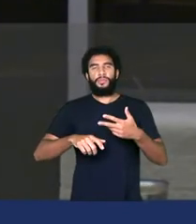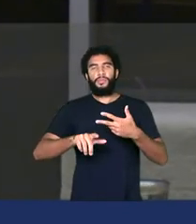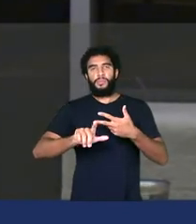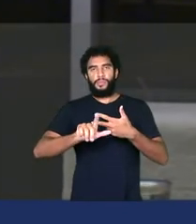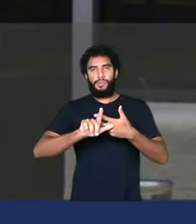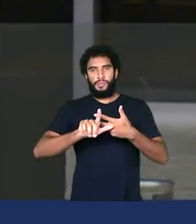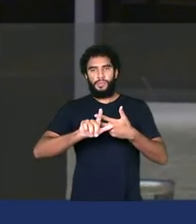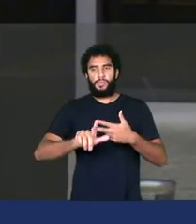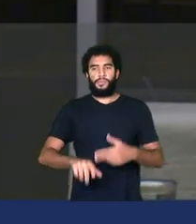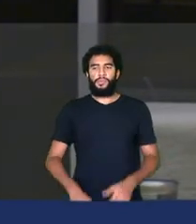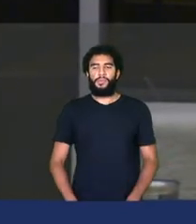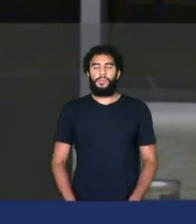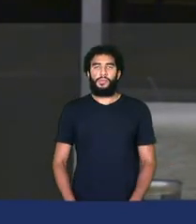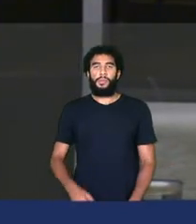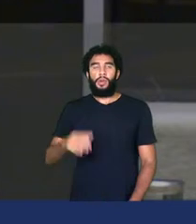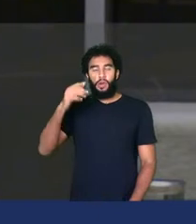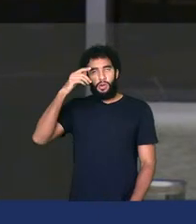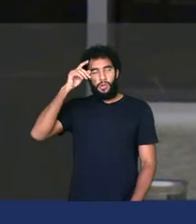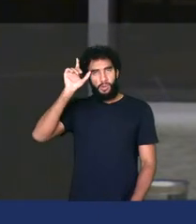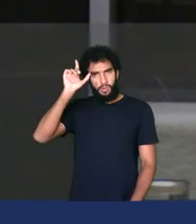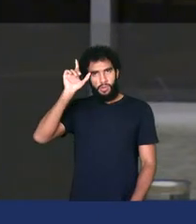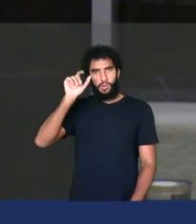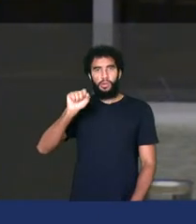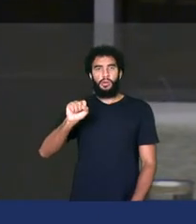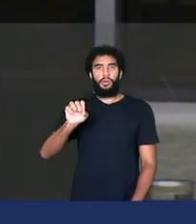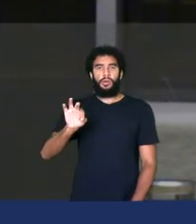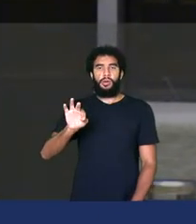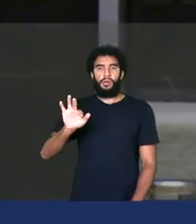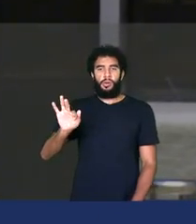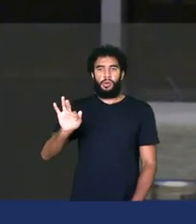LEGISLATIVO. ONTEM O SUPERIOR TRIBUNAL DE JUSTIÇA INICIOU O JULGAMENTO DO QUE É CONHECIDO